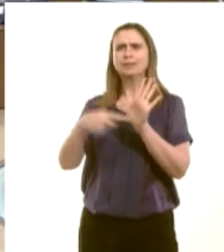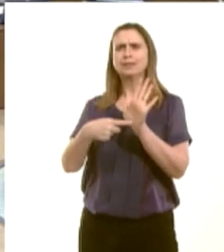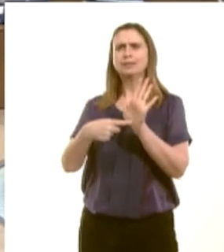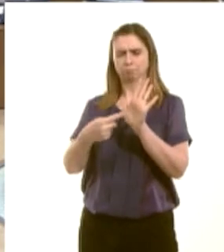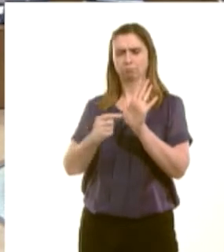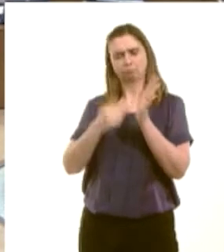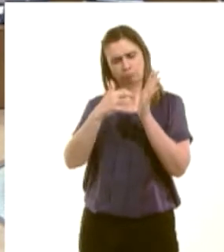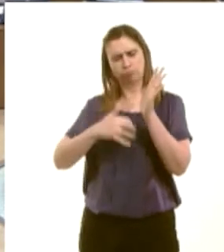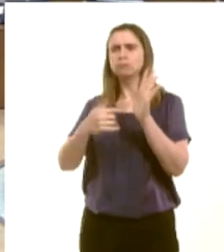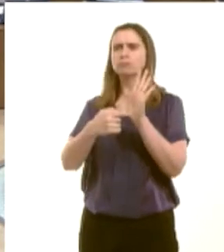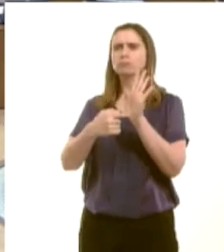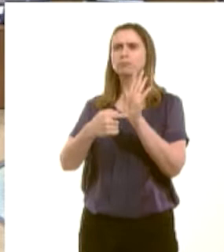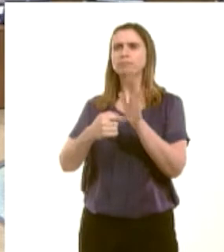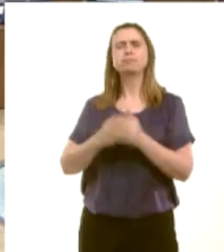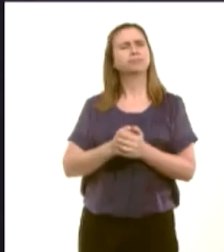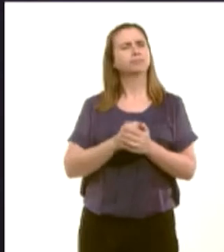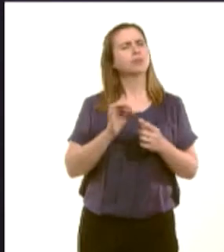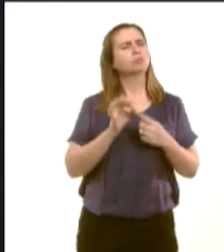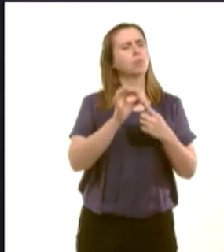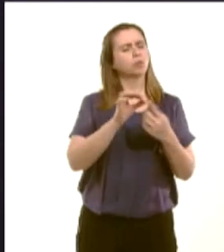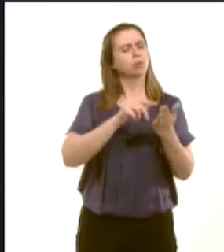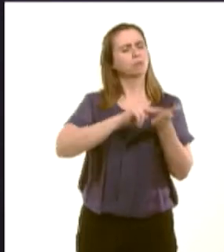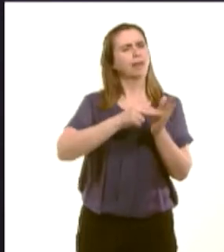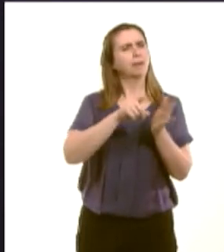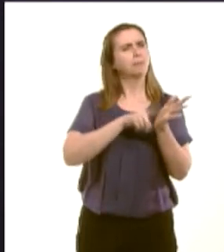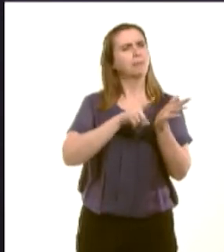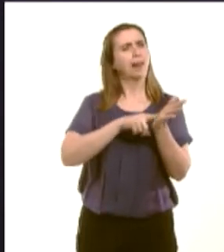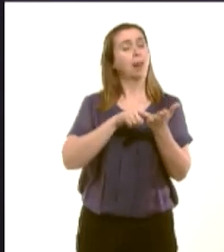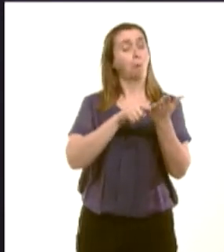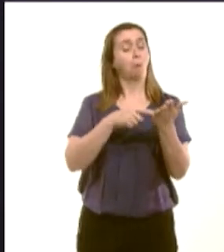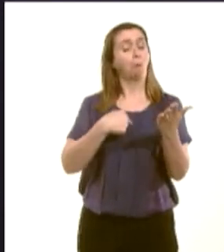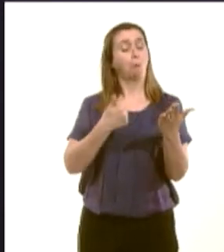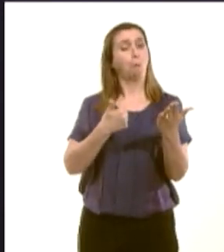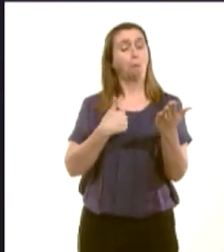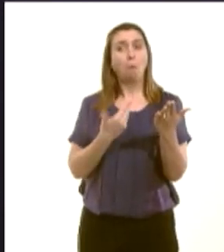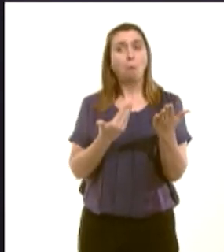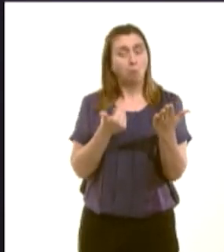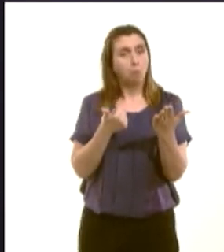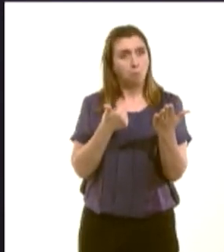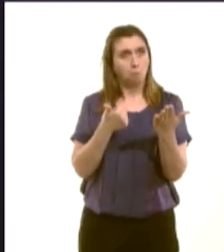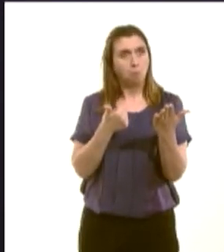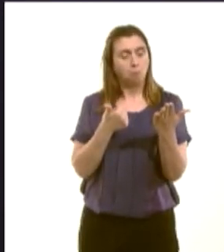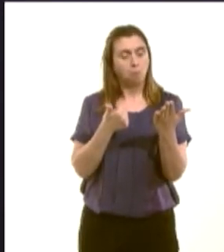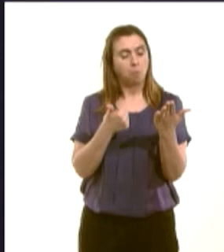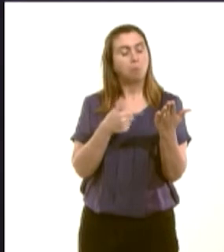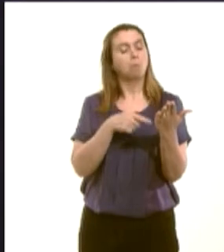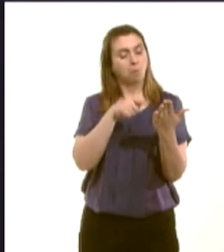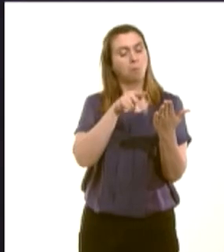fod y system gynllunio yn cyfrannu at gefnogiír iaith, ac mae nodyn cyngor technegol 20 yn adlewyrchu hynny. Alun Ffred Jones: Mae cynigion y Llywodraeth